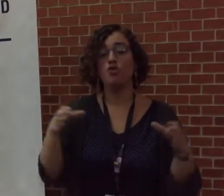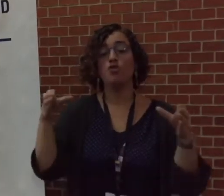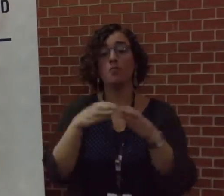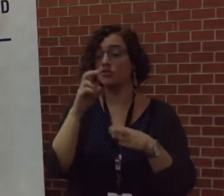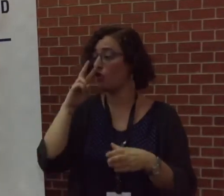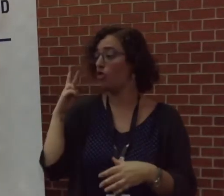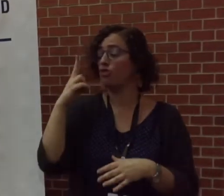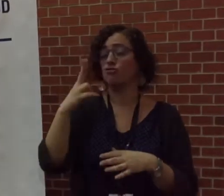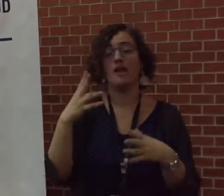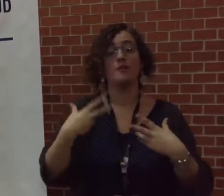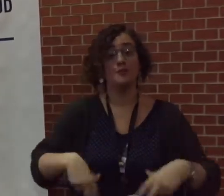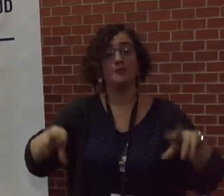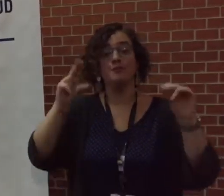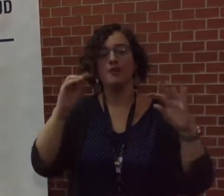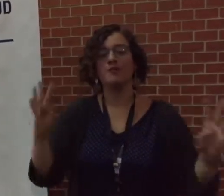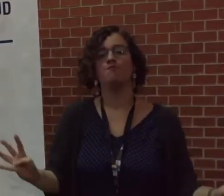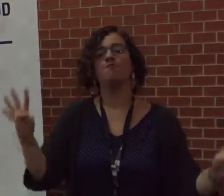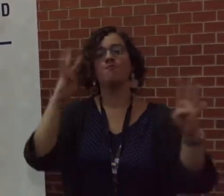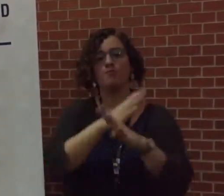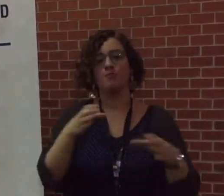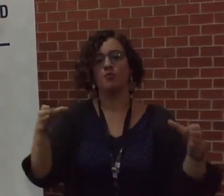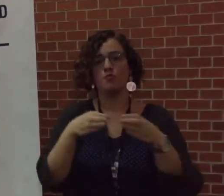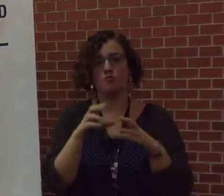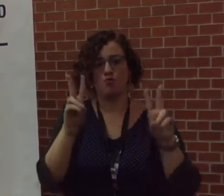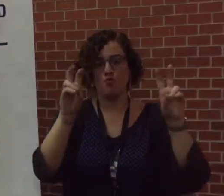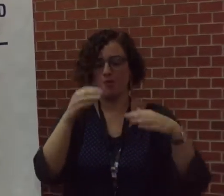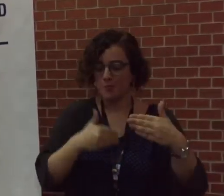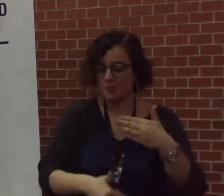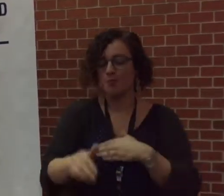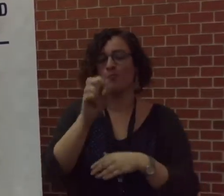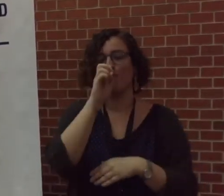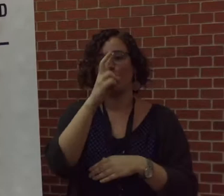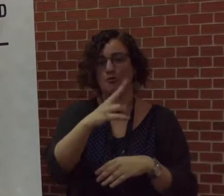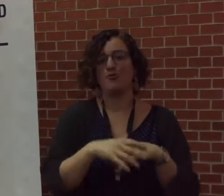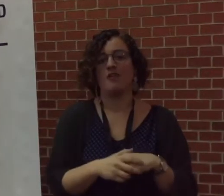El periodo de la anterior Comisión Permanente llegó a su fin y dio paso a la nueva Comisión Permanente,